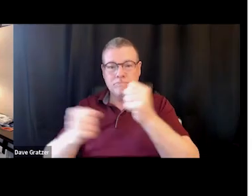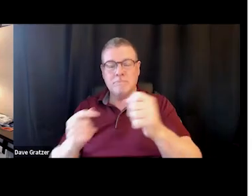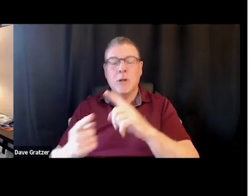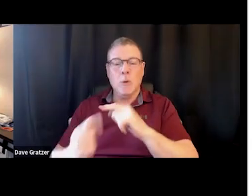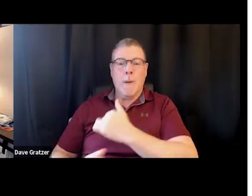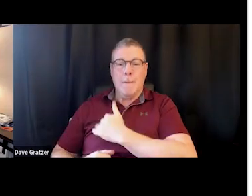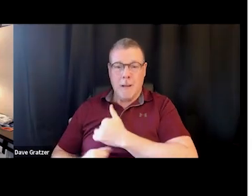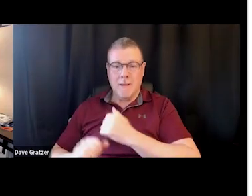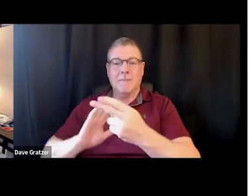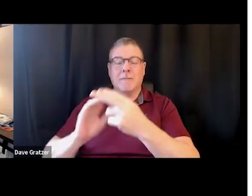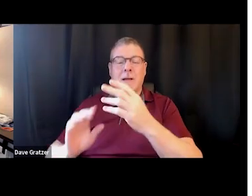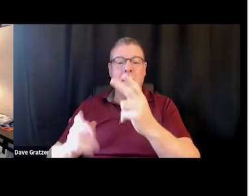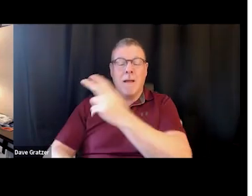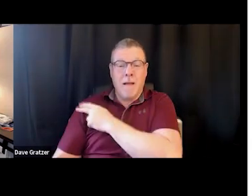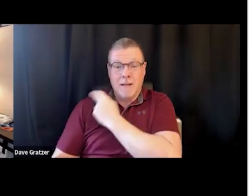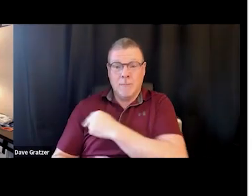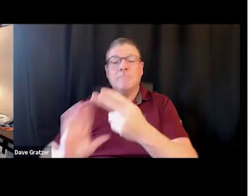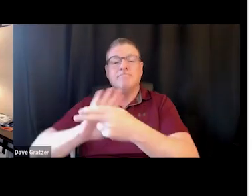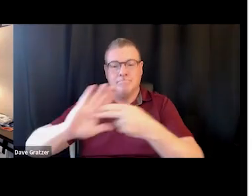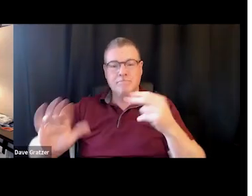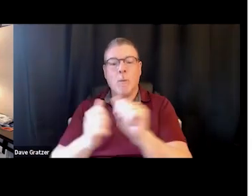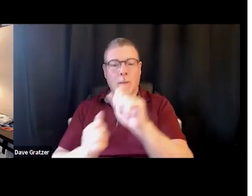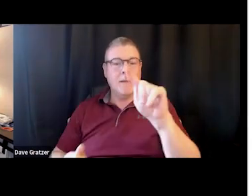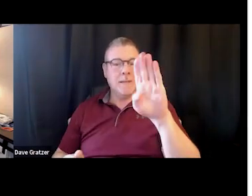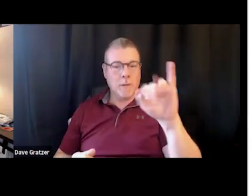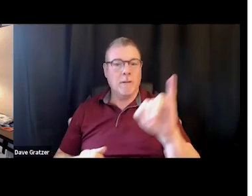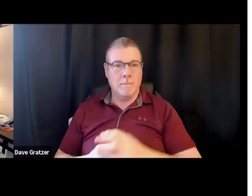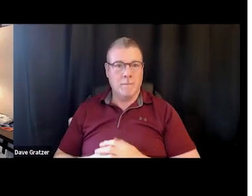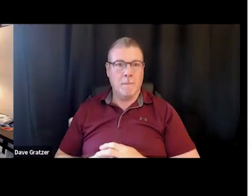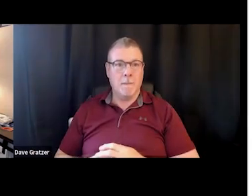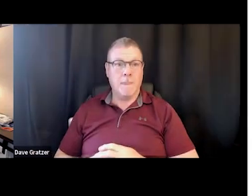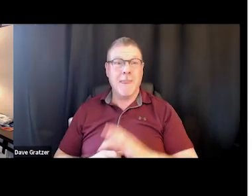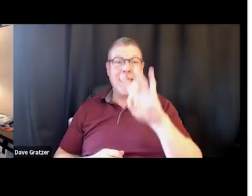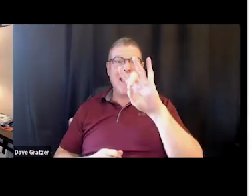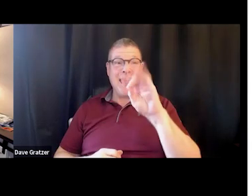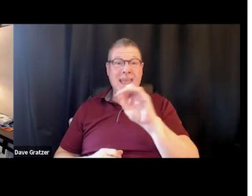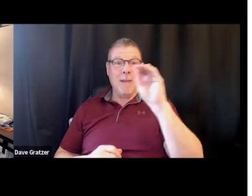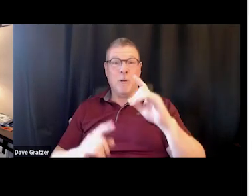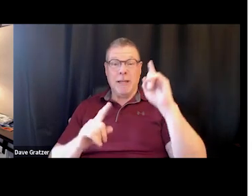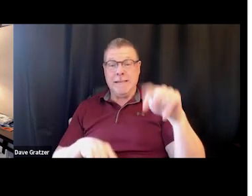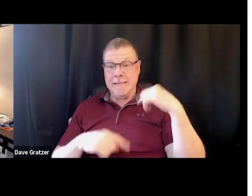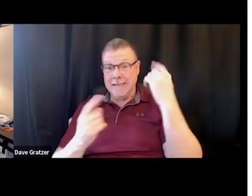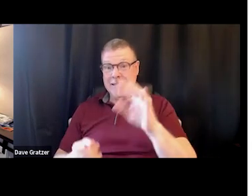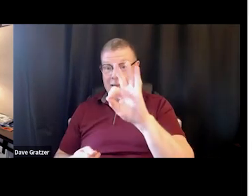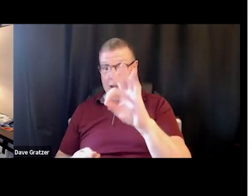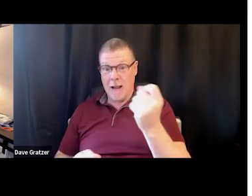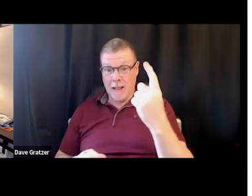con un diagnóstico de lesión cerebral. El 80 % de las lesiones cerebrales desde el 11 de septiembre no han estado relacionadas con el combate.